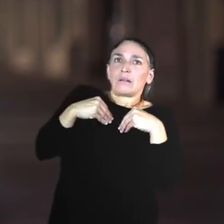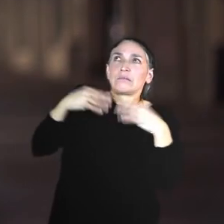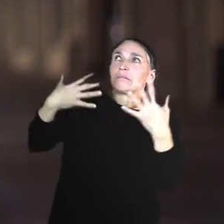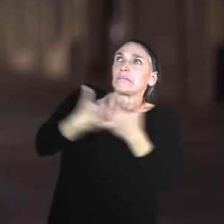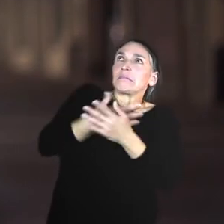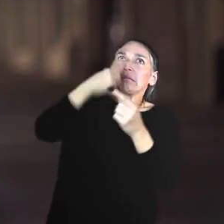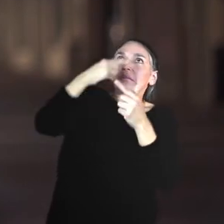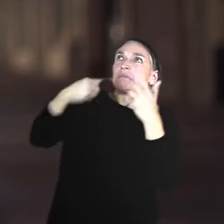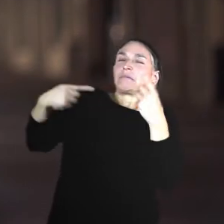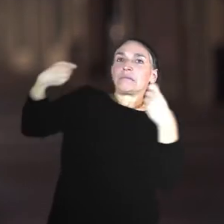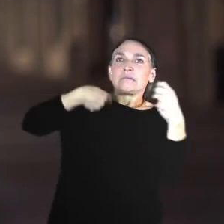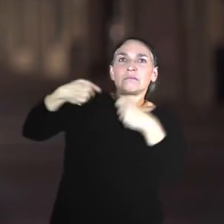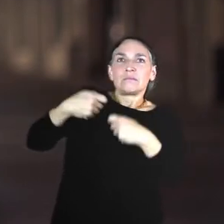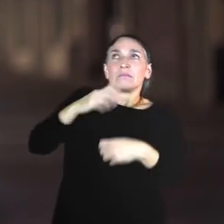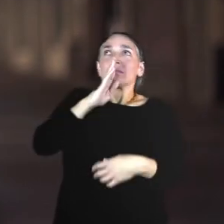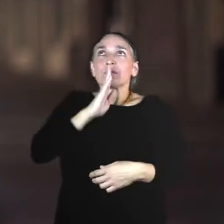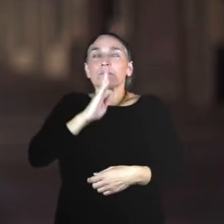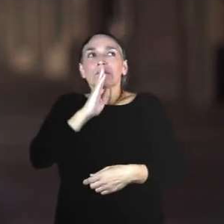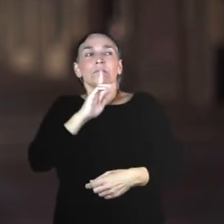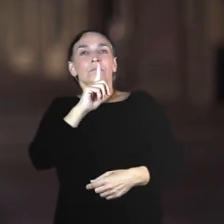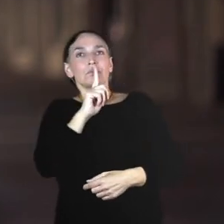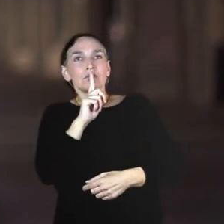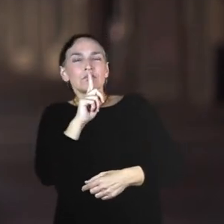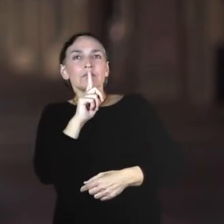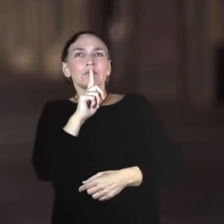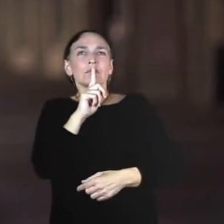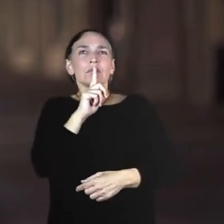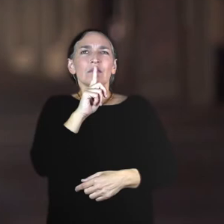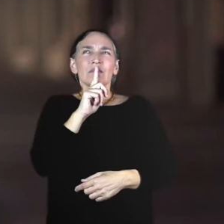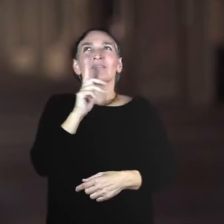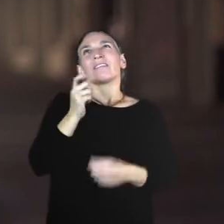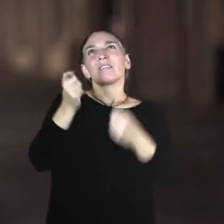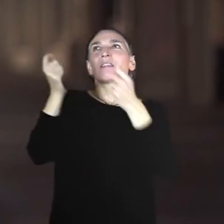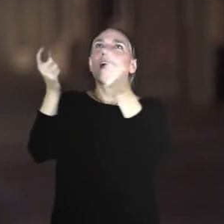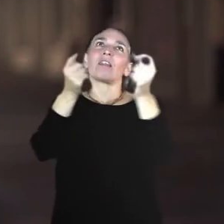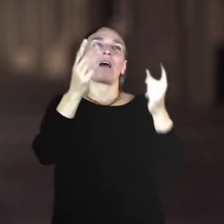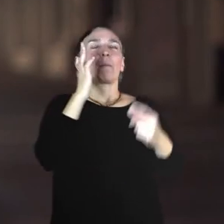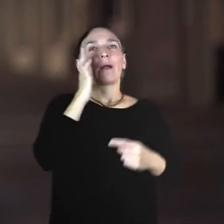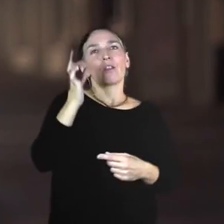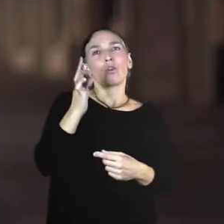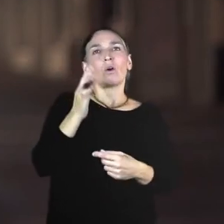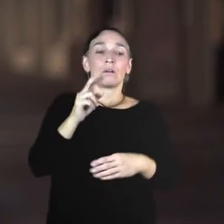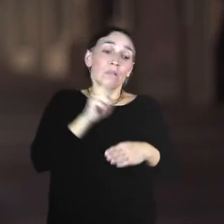Con paciencia, en silencio, perdonando y cuidando a los demás.